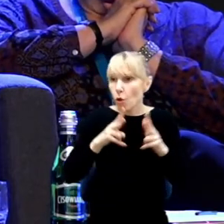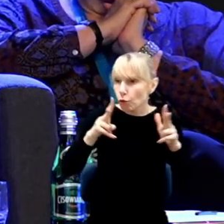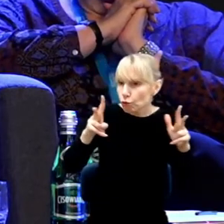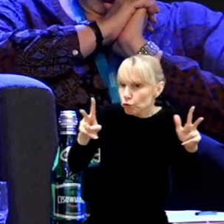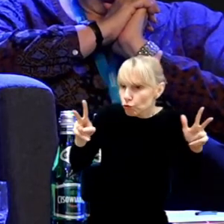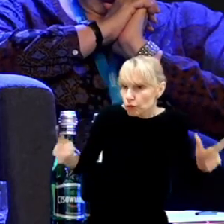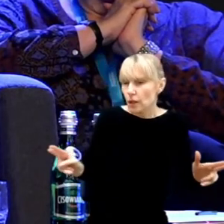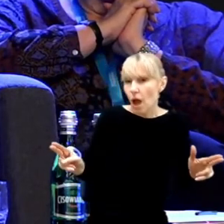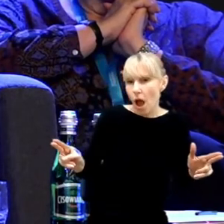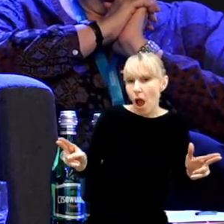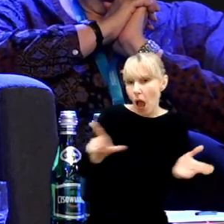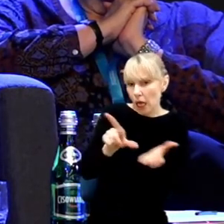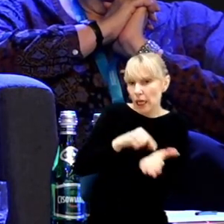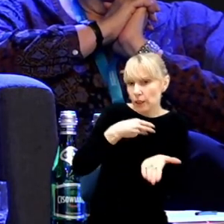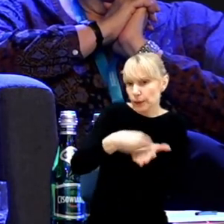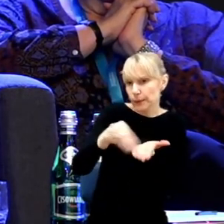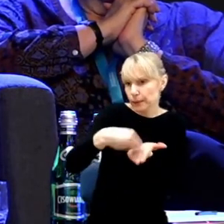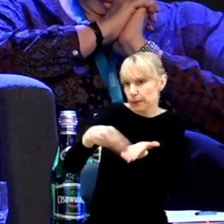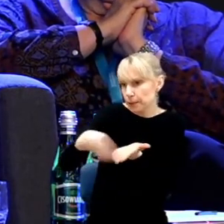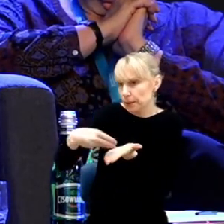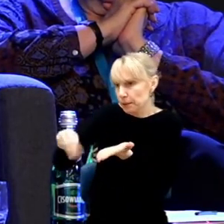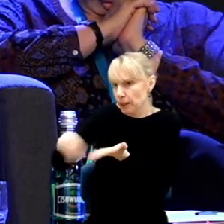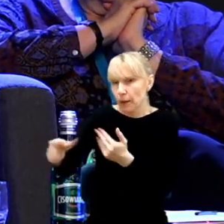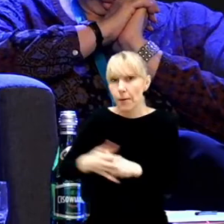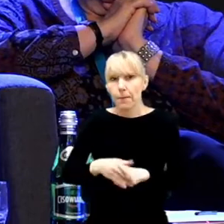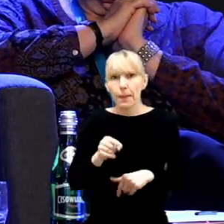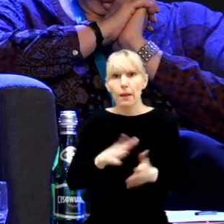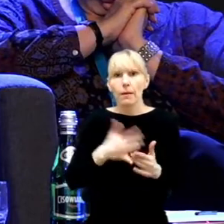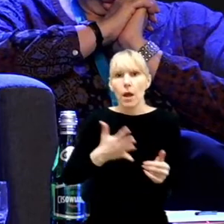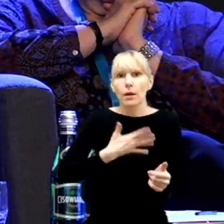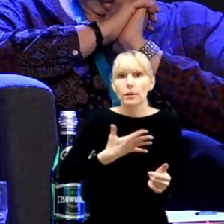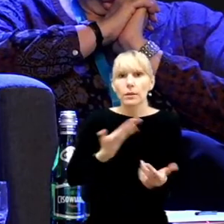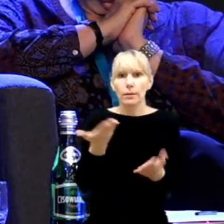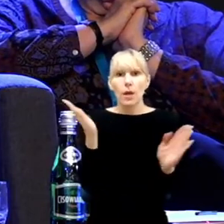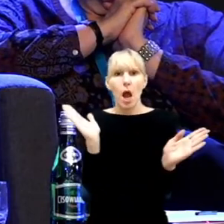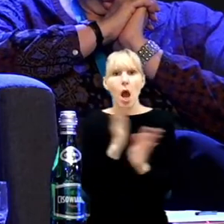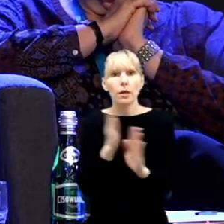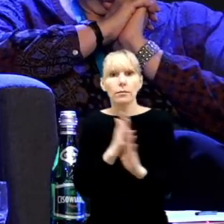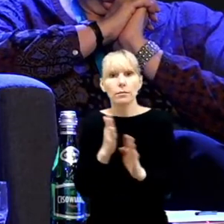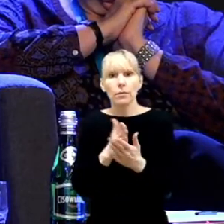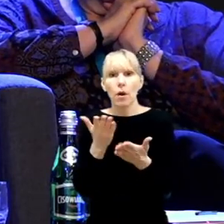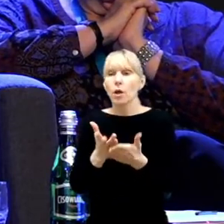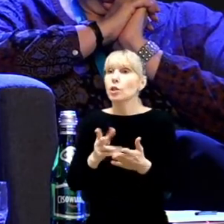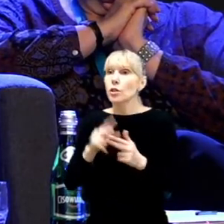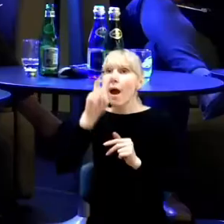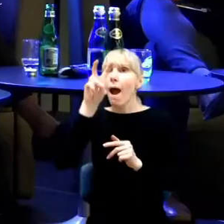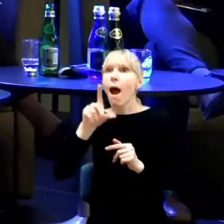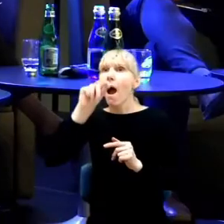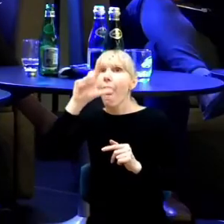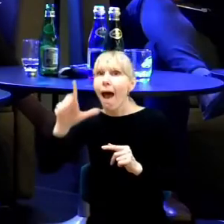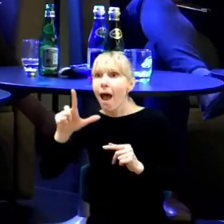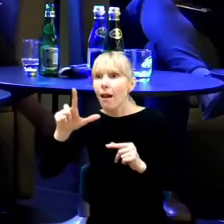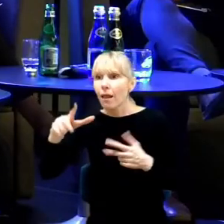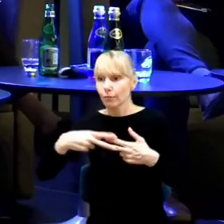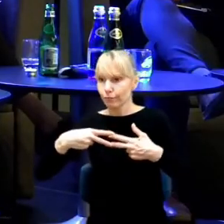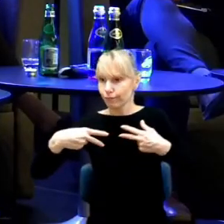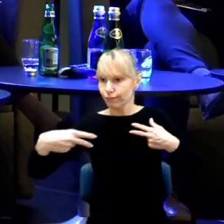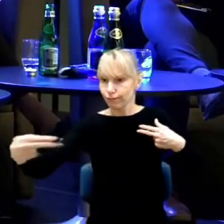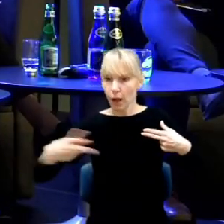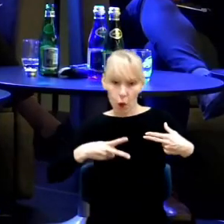Potencjalnie przy ociepleniu klimatu Hel może być odcięty od trwałego lądu, bo przy podniesieniu poziomu mórz może mieć kłopot.